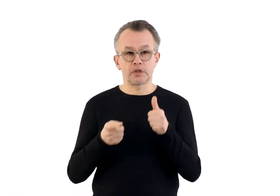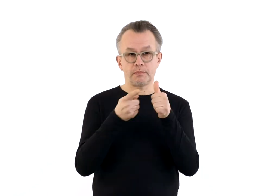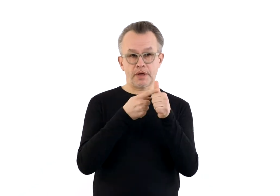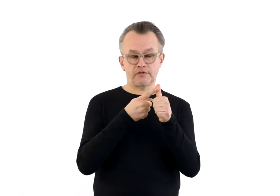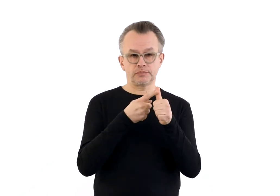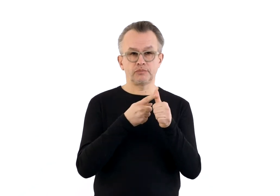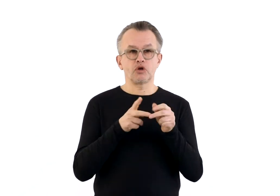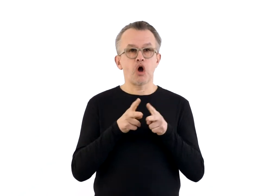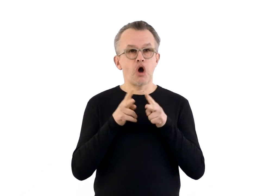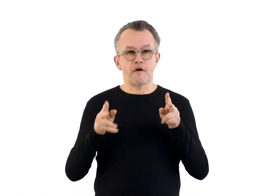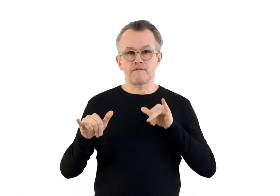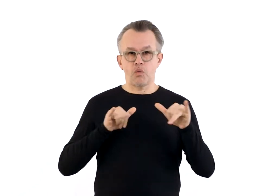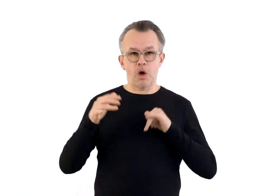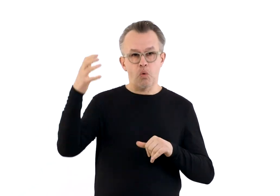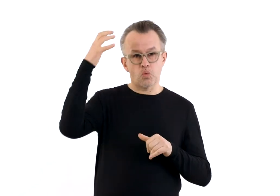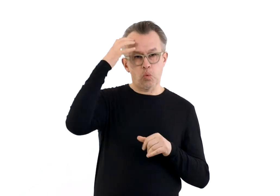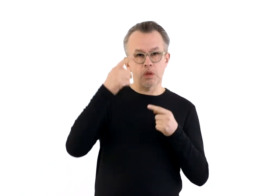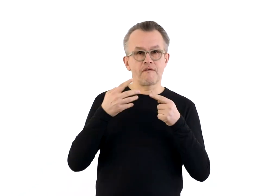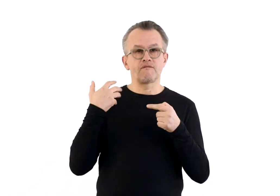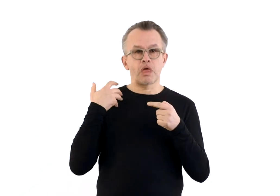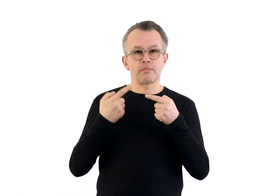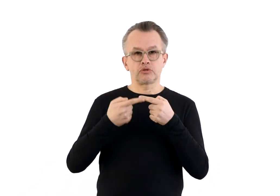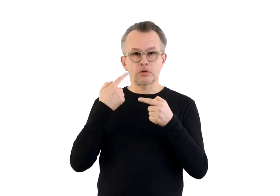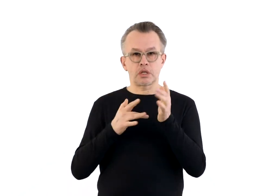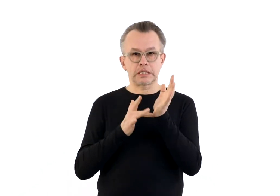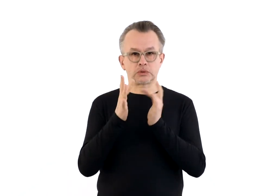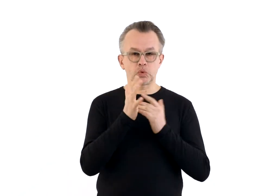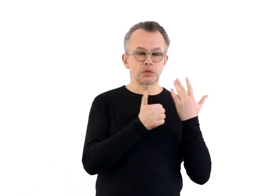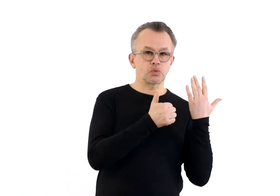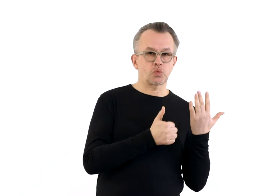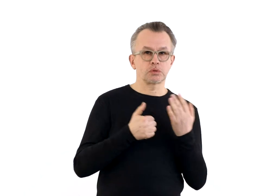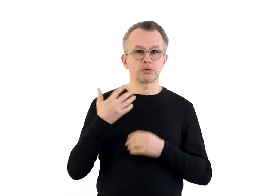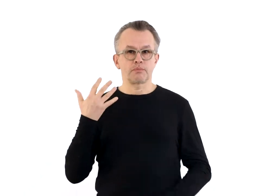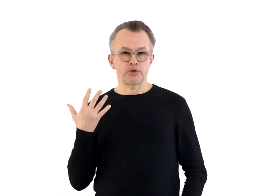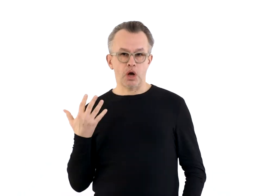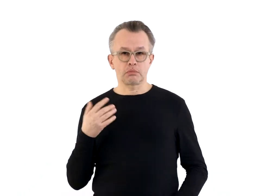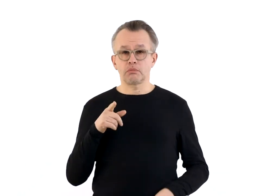okres panowania królów (VI w. p.n.e. – V w. p.n.e.)